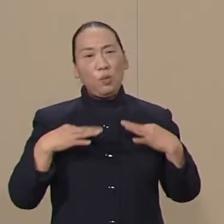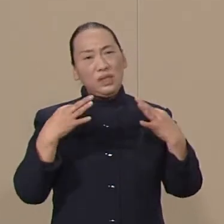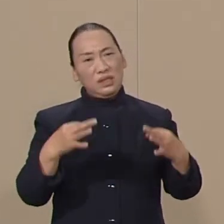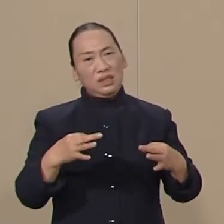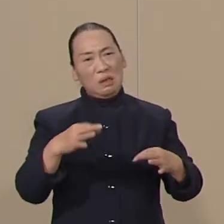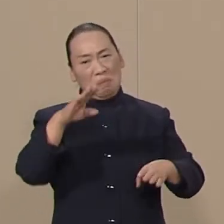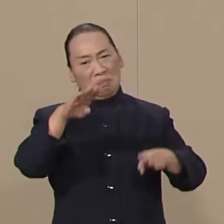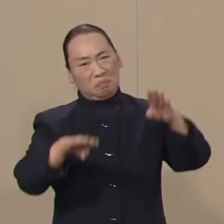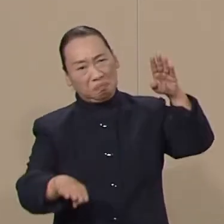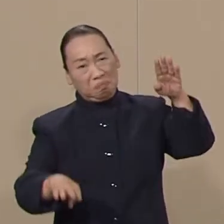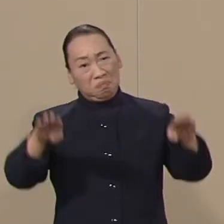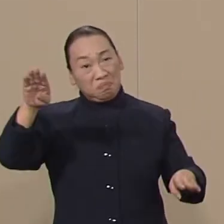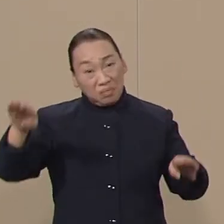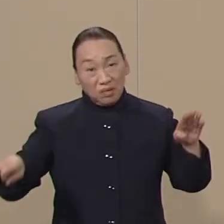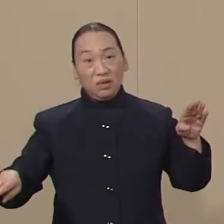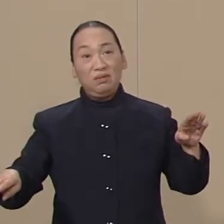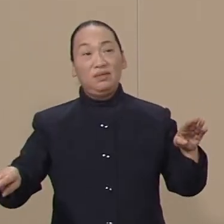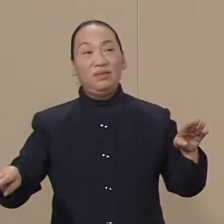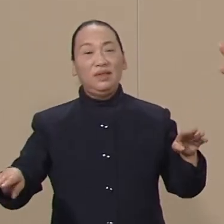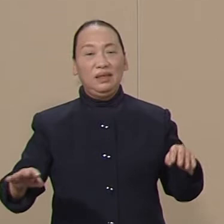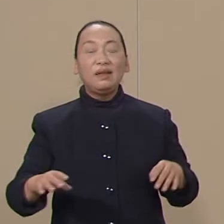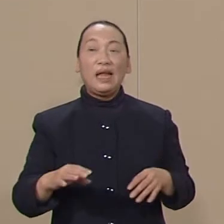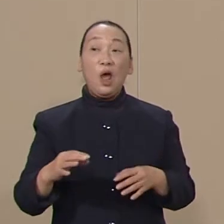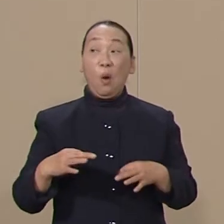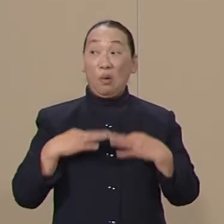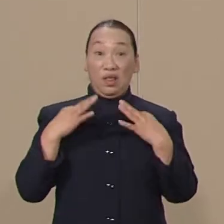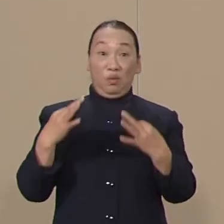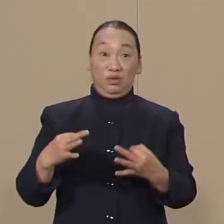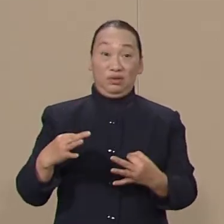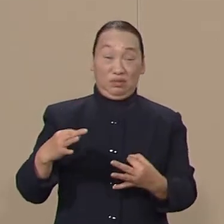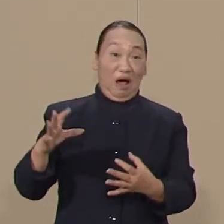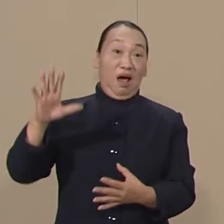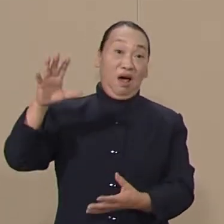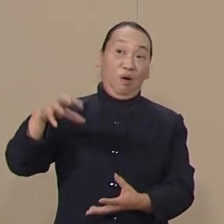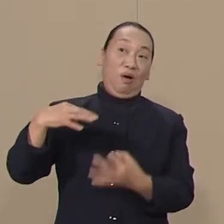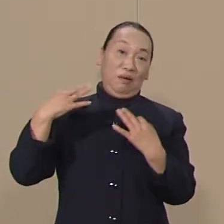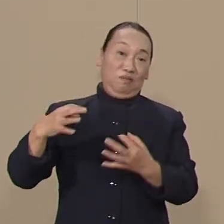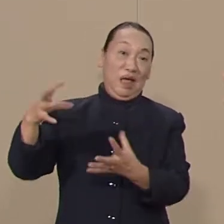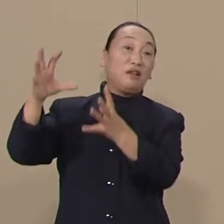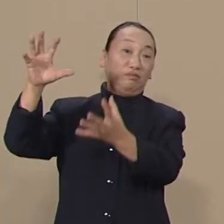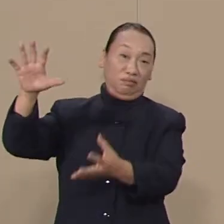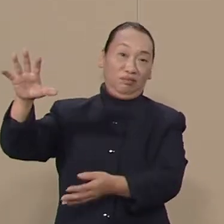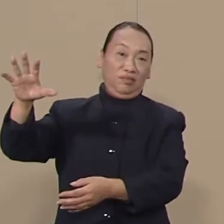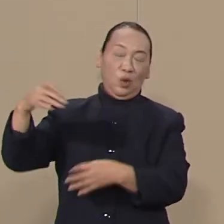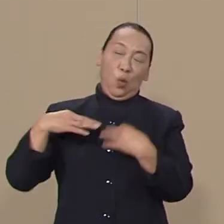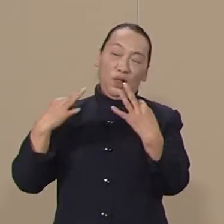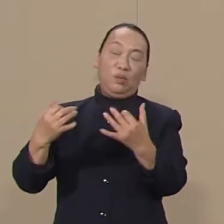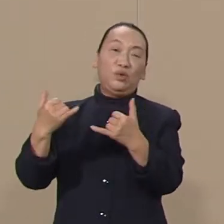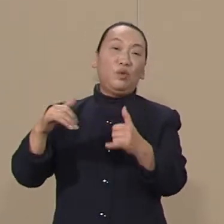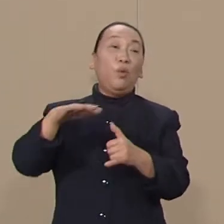福：しょ… だから これは お金のあるところはある で この富裕層への 増税法っていうのは